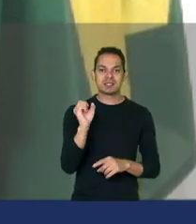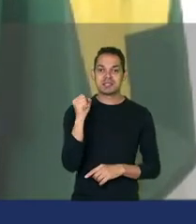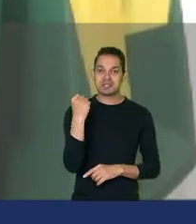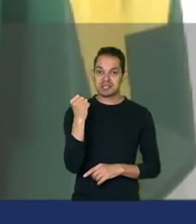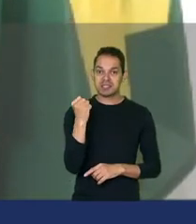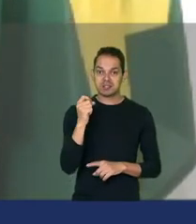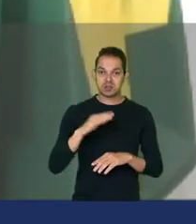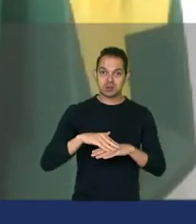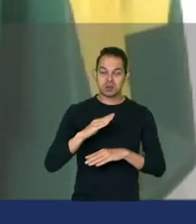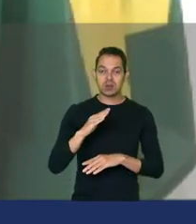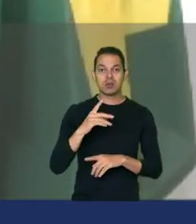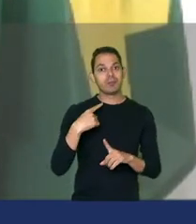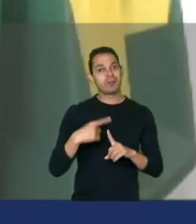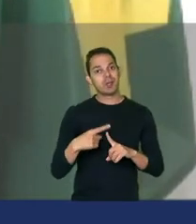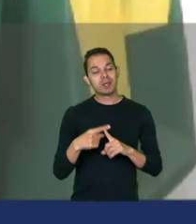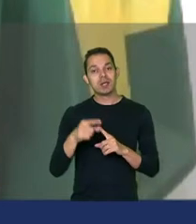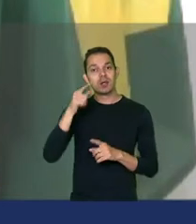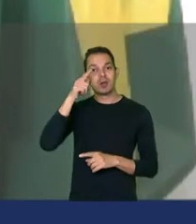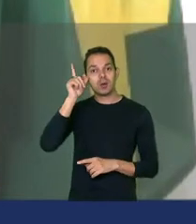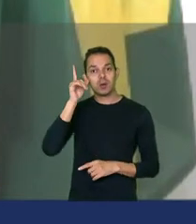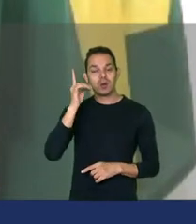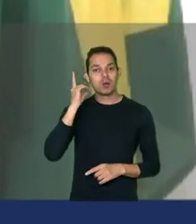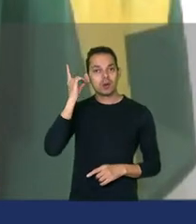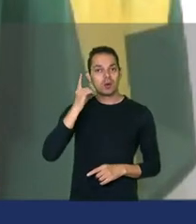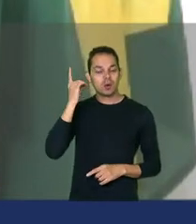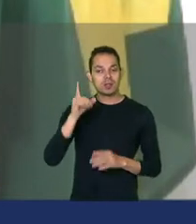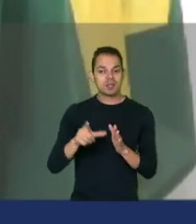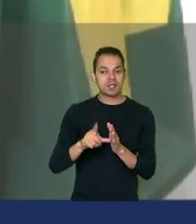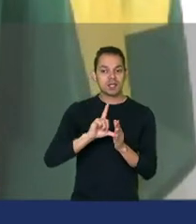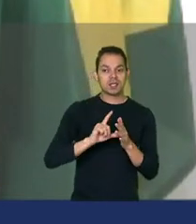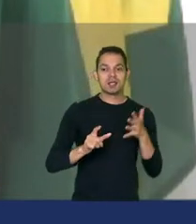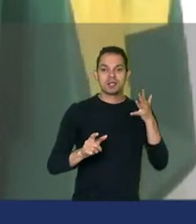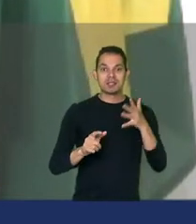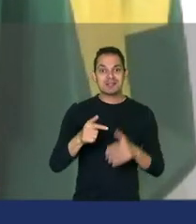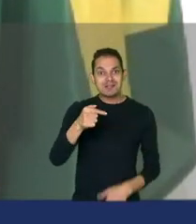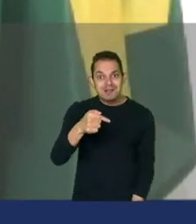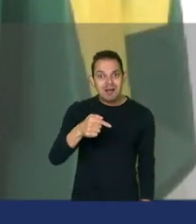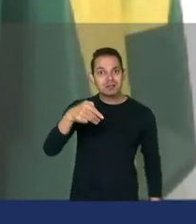QUE NO MEU TEMPO SEJA ACRESCENTO IDO 30 SEGUNDOS, AFINAL DE CONTAS ONTEM UM DEPUTADO QUE ME ANTECEDEU ELE